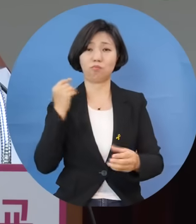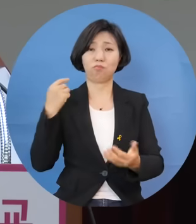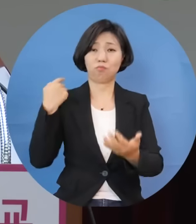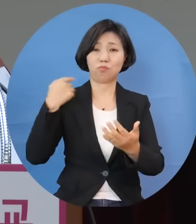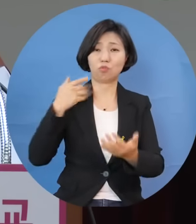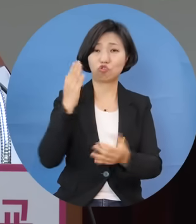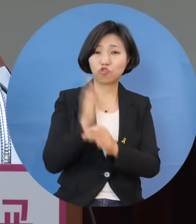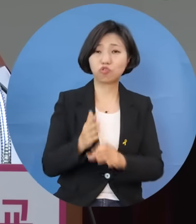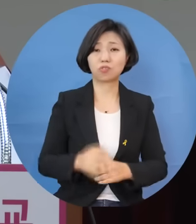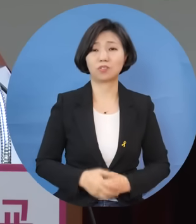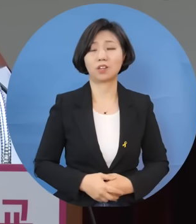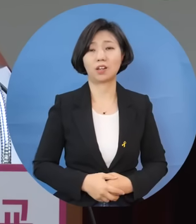(청중 웃음)